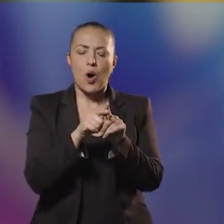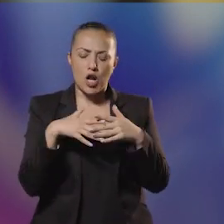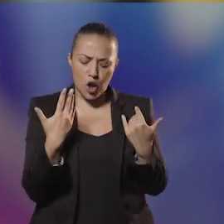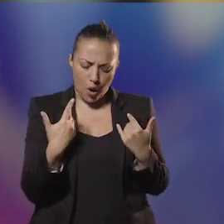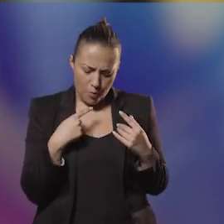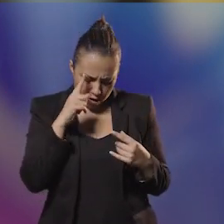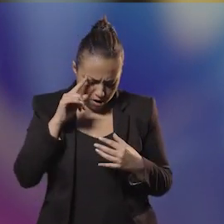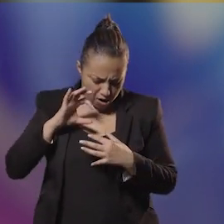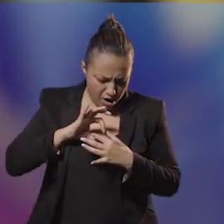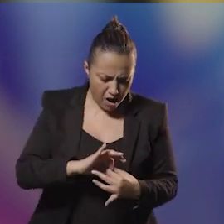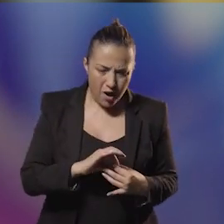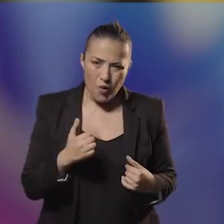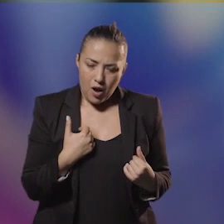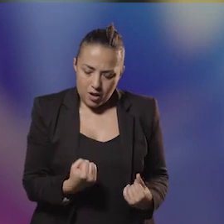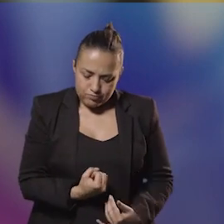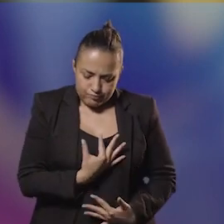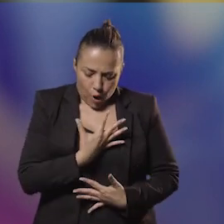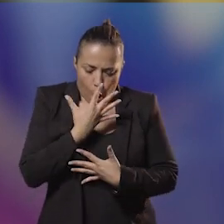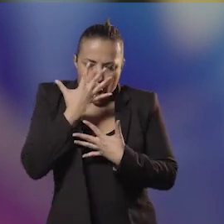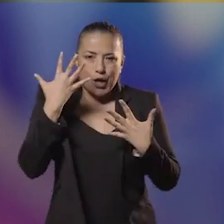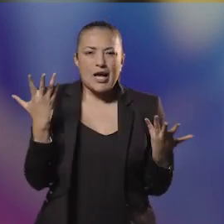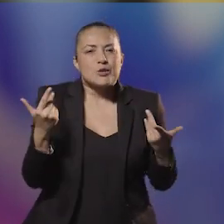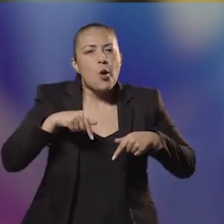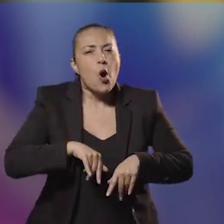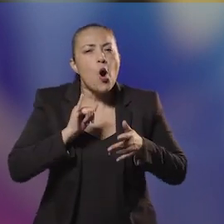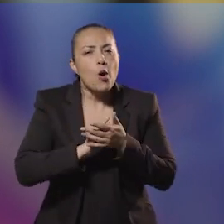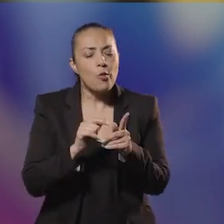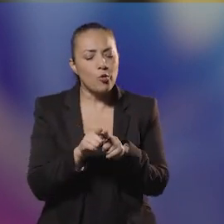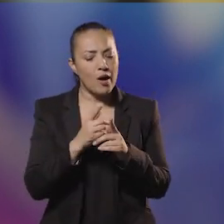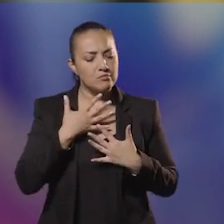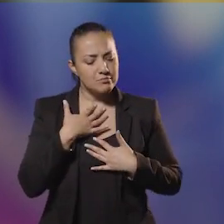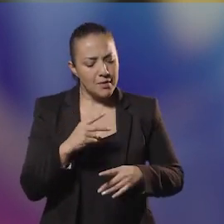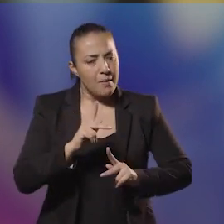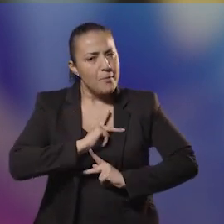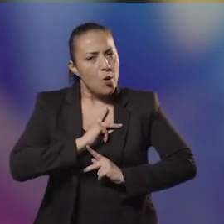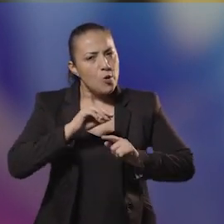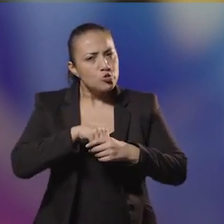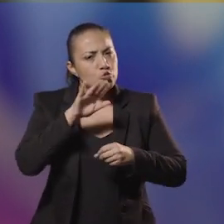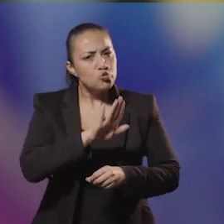Y con el orgasmo como un principio placentero propio,